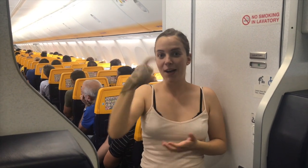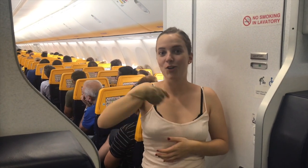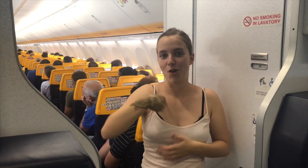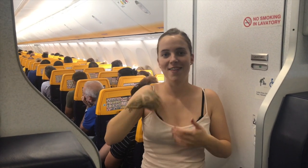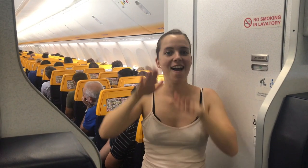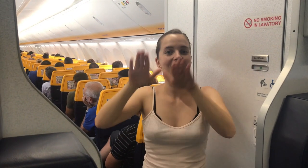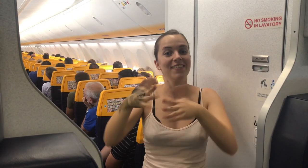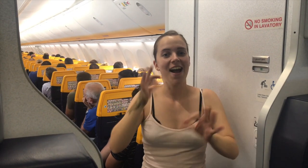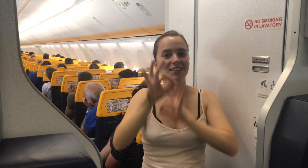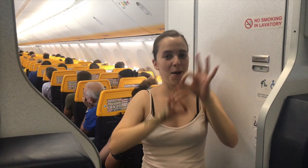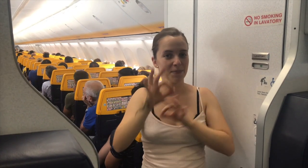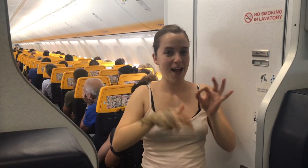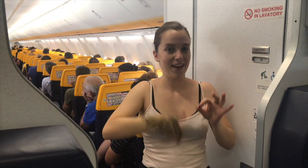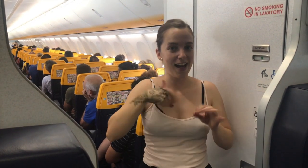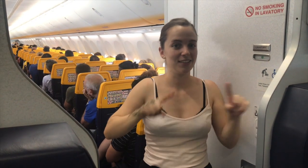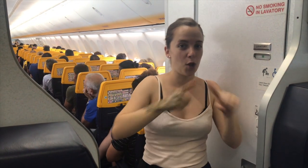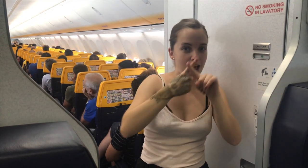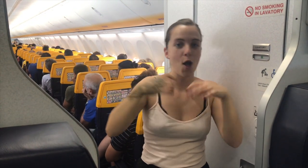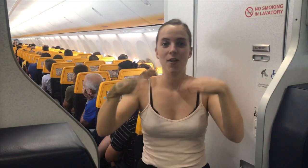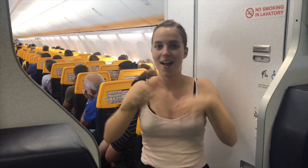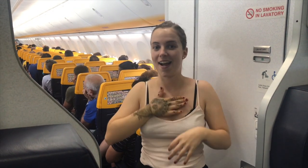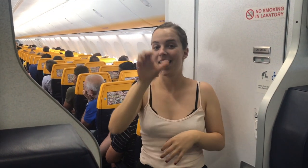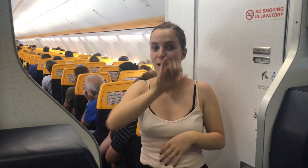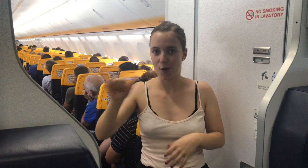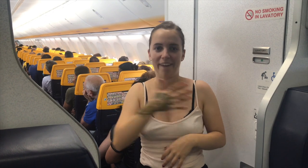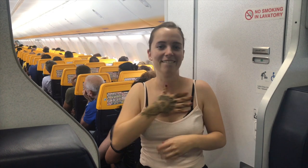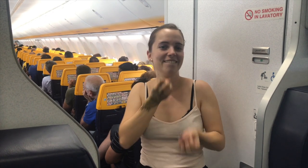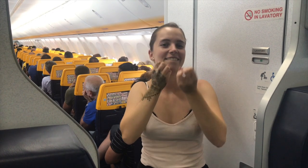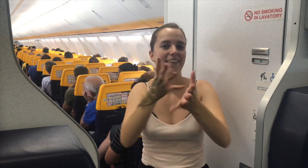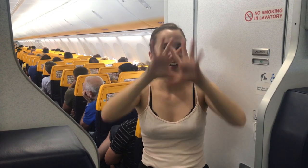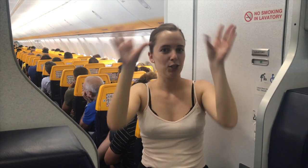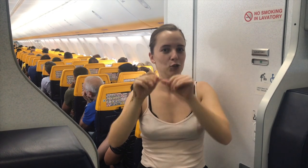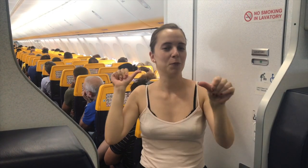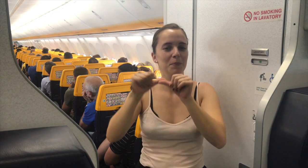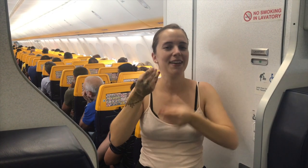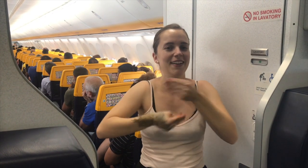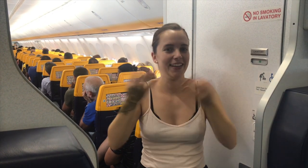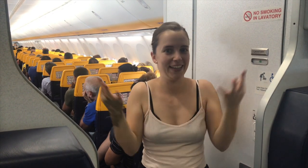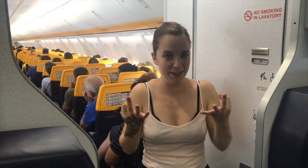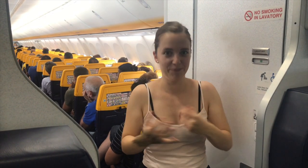Tanto Miguel como yo hemos estado en la Asamblea Extraordinaria y Ordinaria de la EUDY, y nos gustaría compartir con vosotres un resumen de la misma.